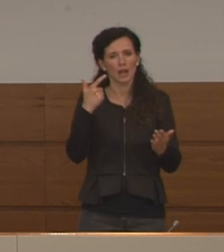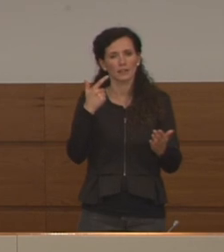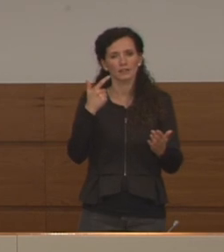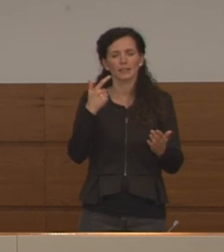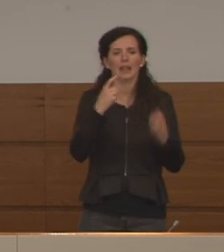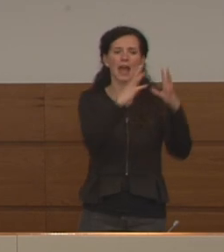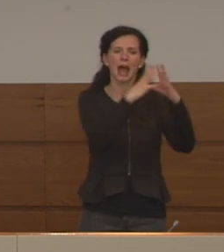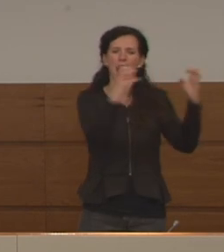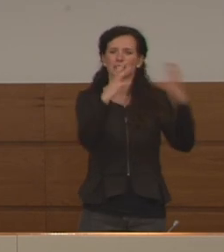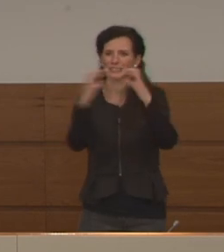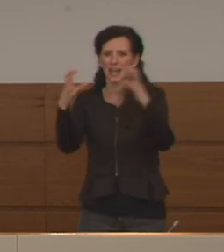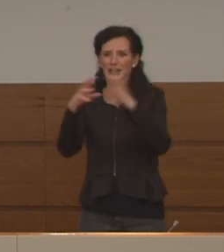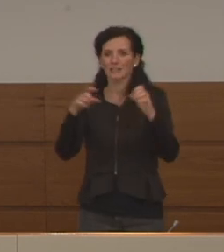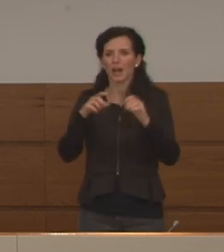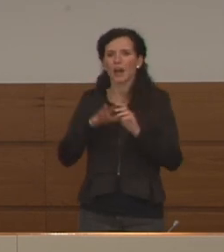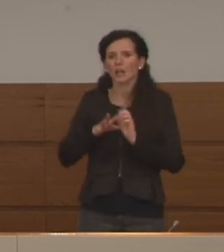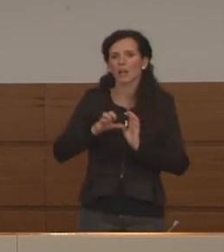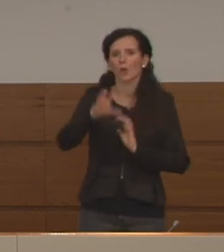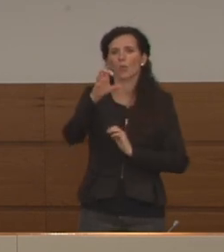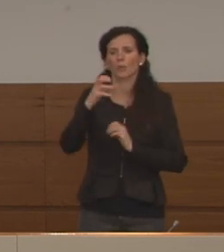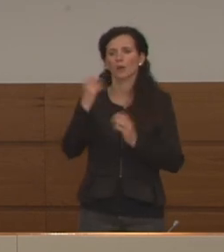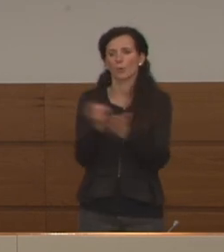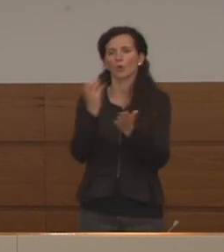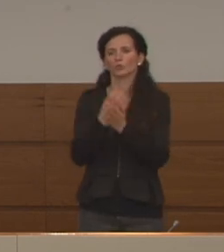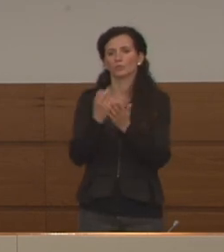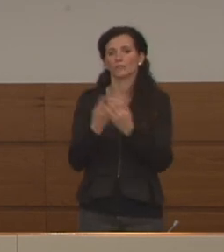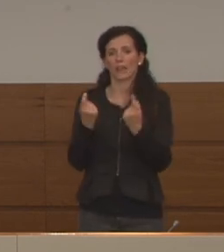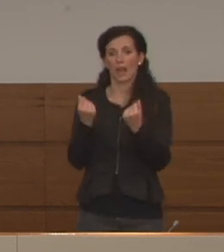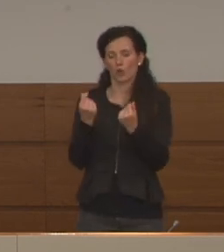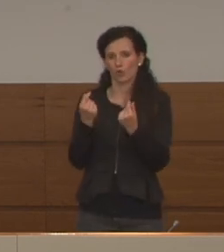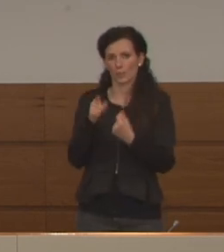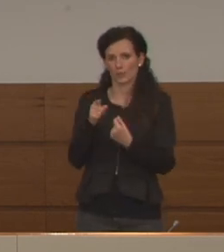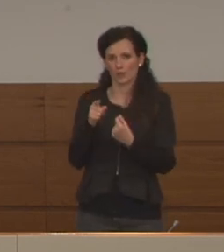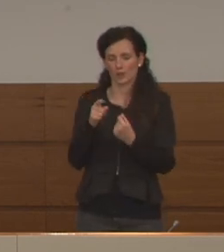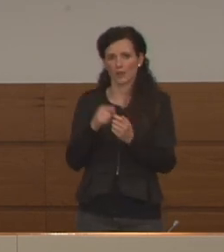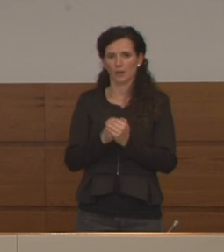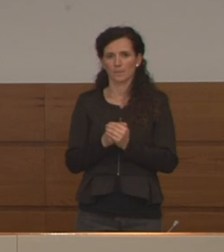azienda, della singola struttura. Perché è ovvio che nel momento in cui abbiamo una